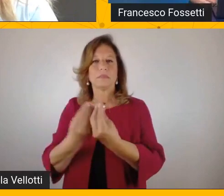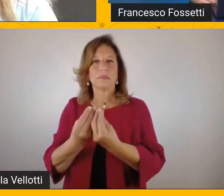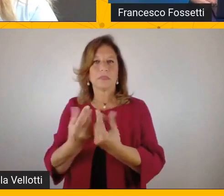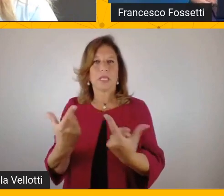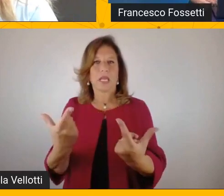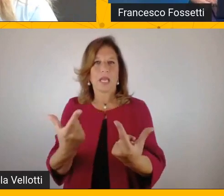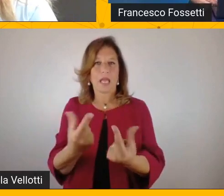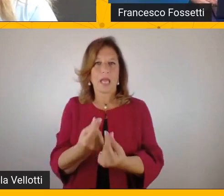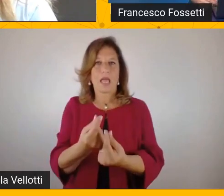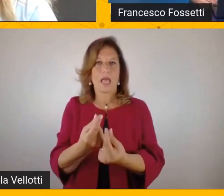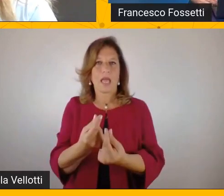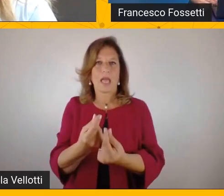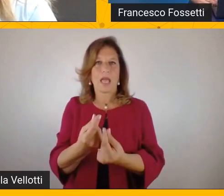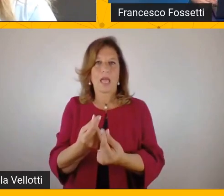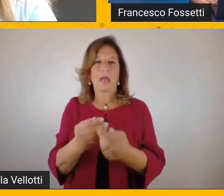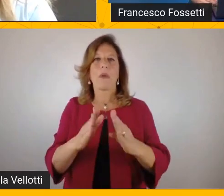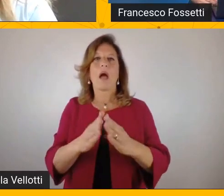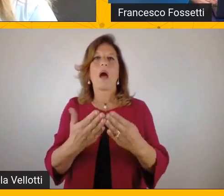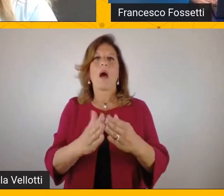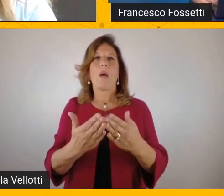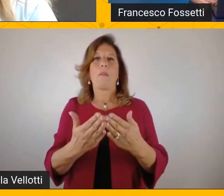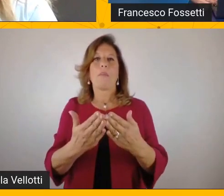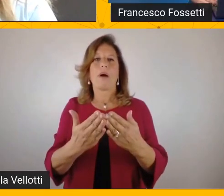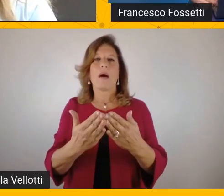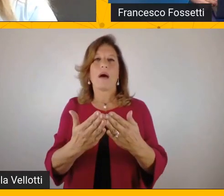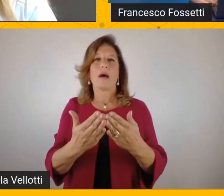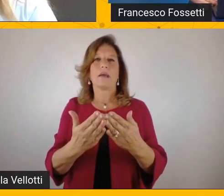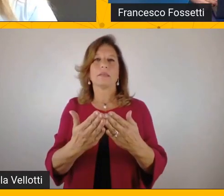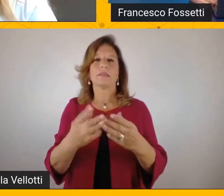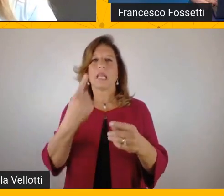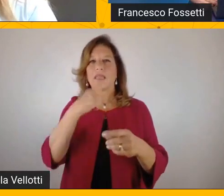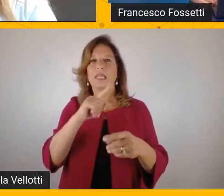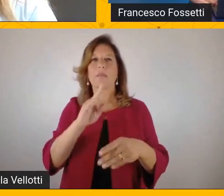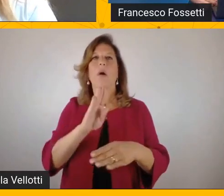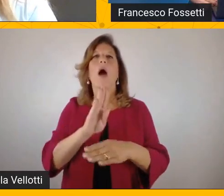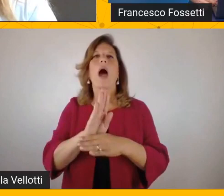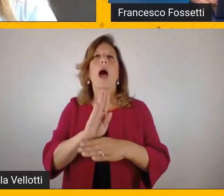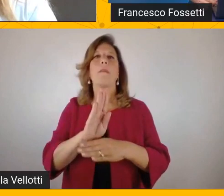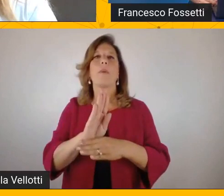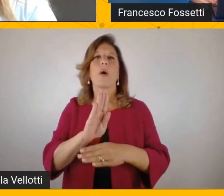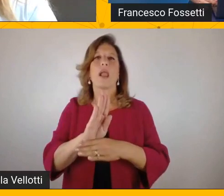battle pass ovvero eh un un